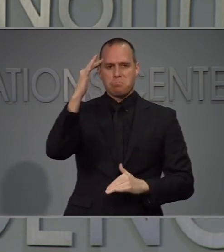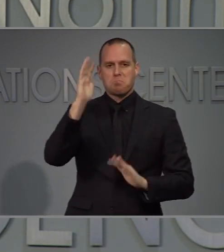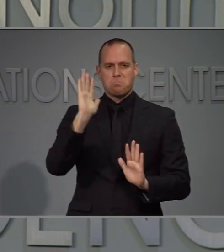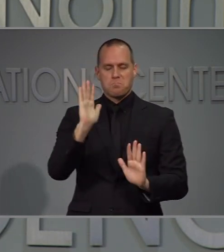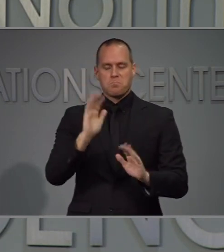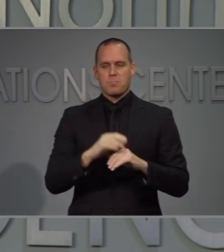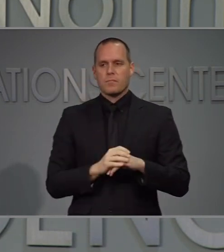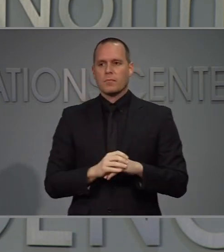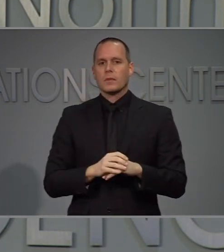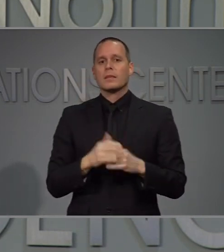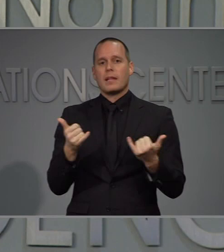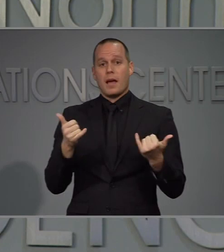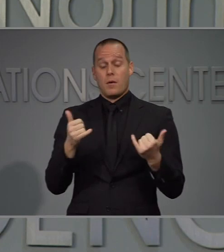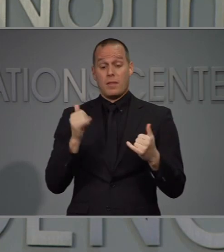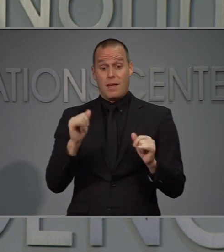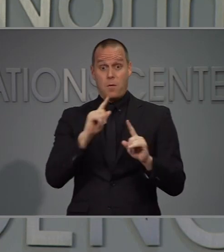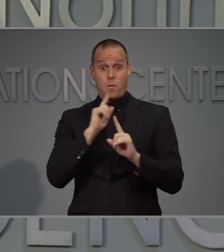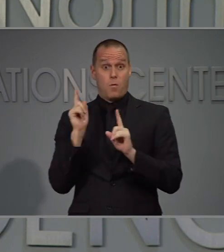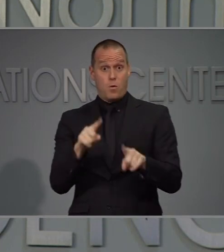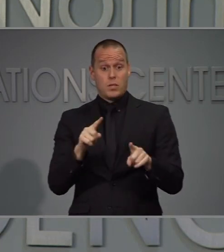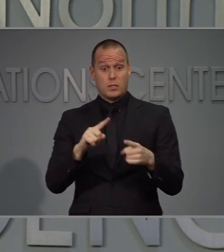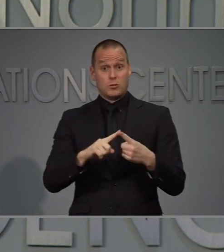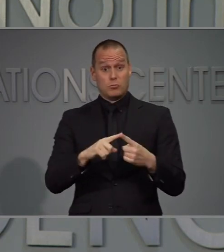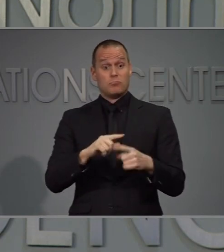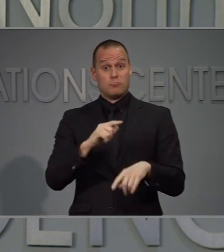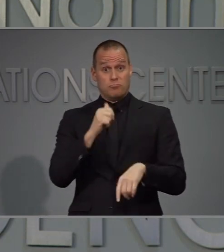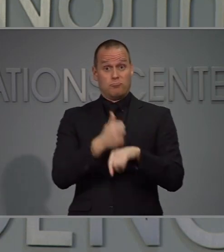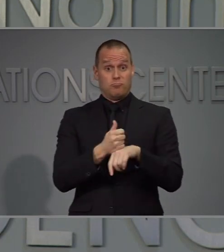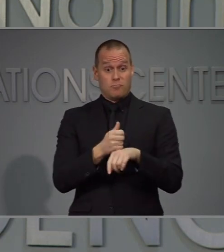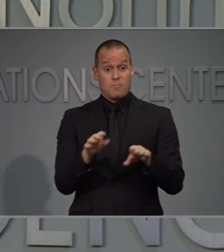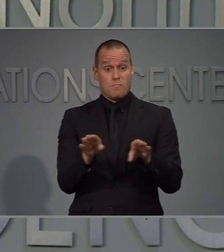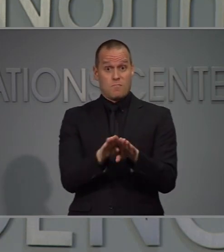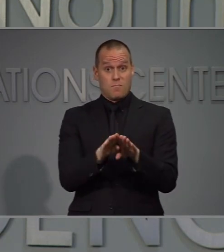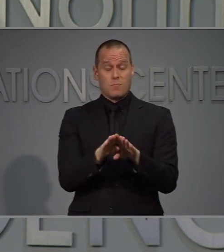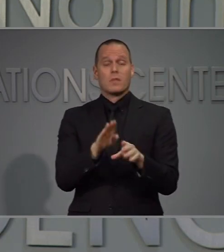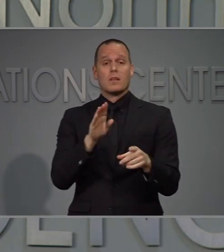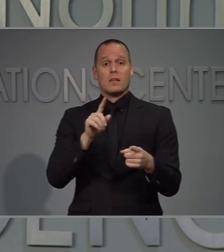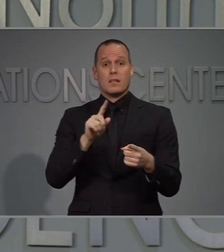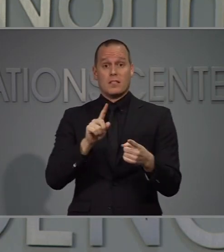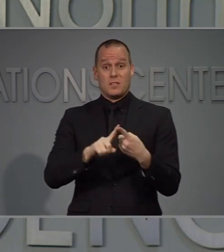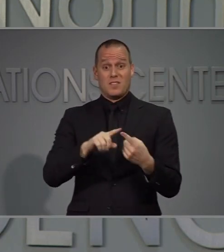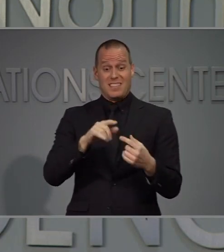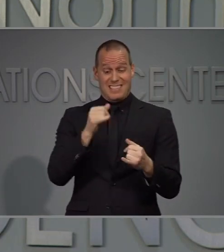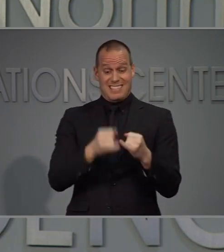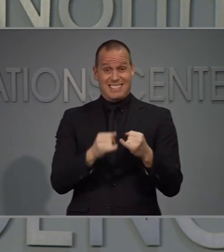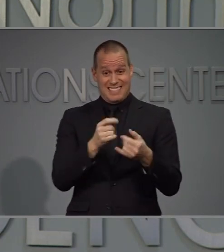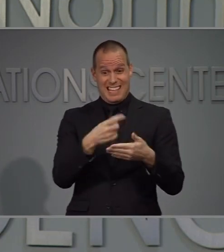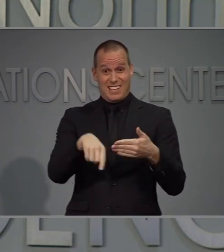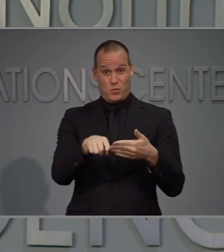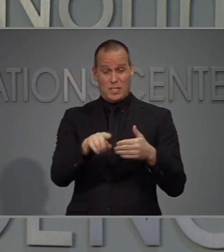permanecer en casa hasta el ocho de mayo.